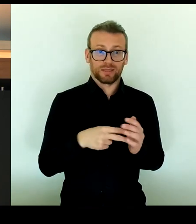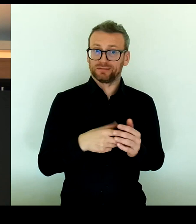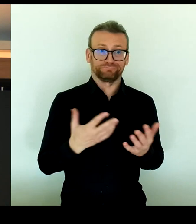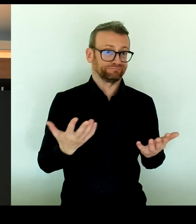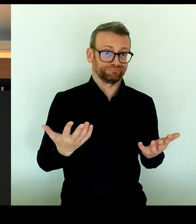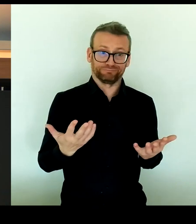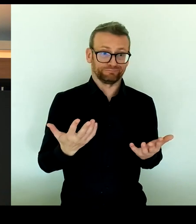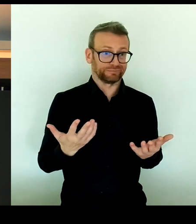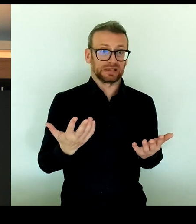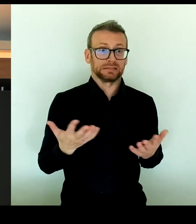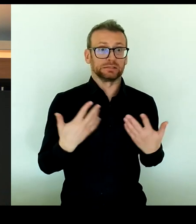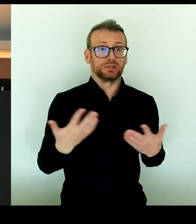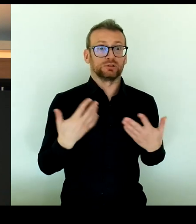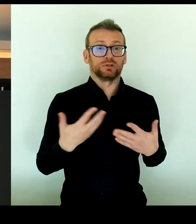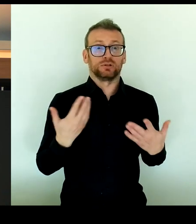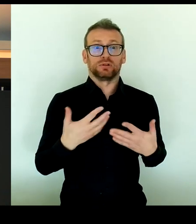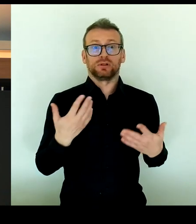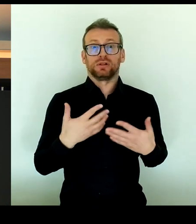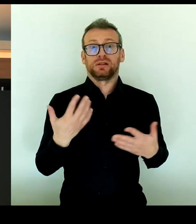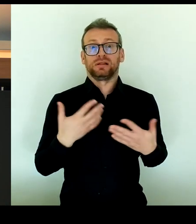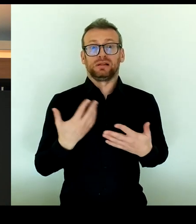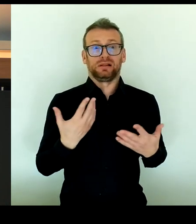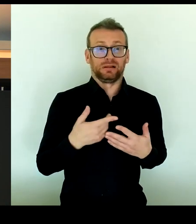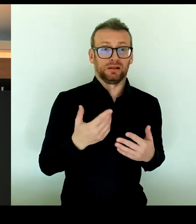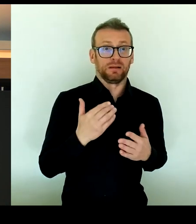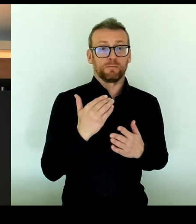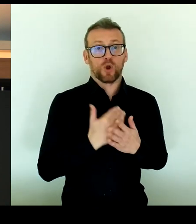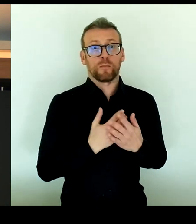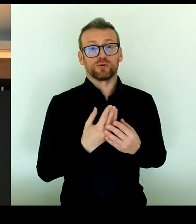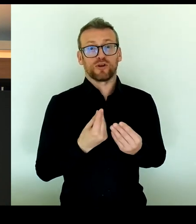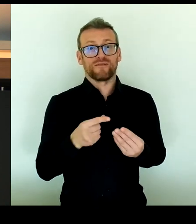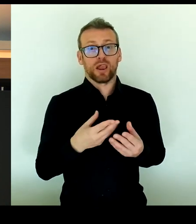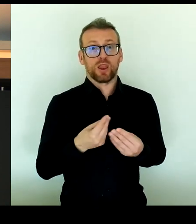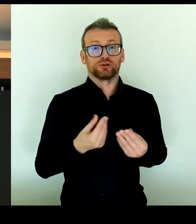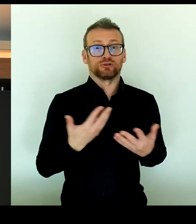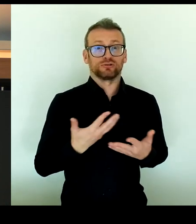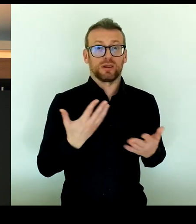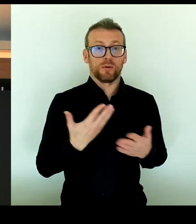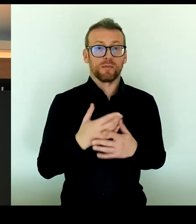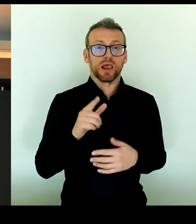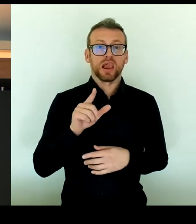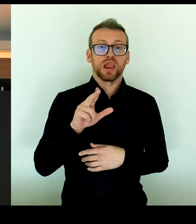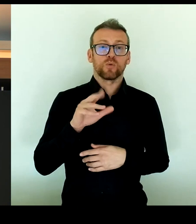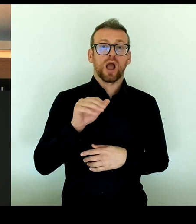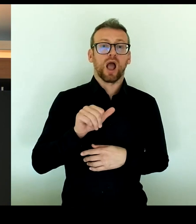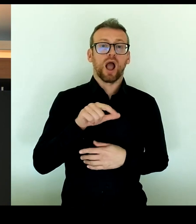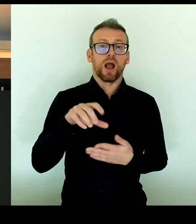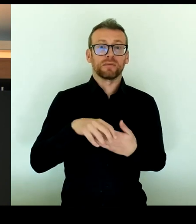China als Beispiel ansprechen: Ausgerechnet Ihr Gesundheitsminister Herr Lauterbach hat in der